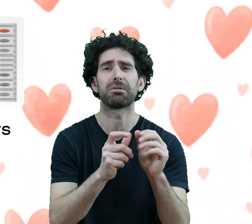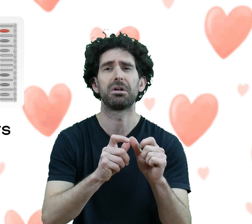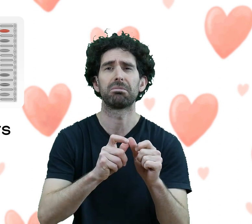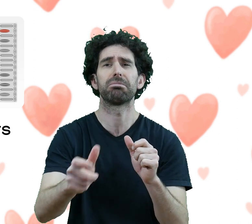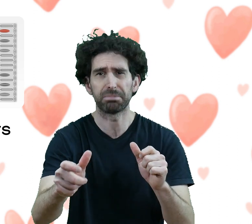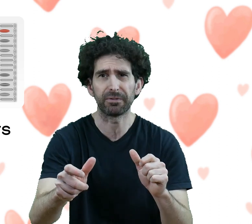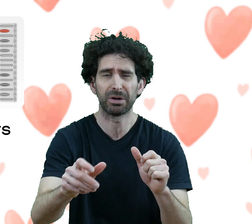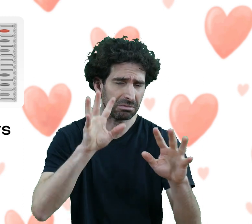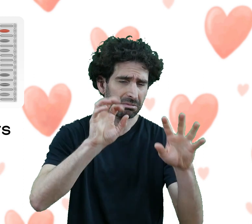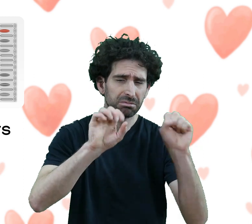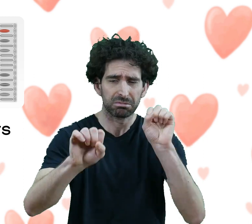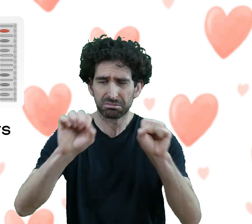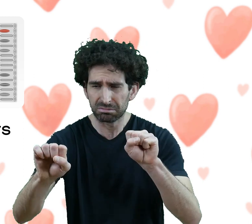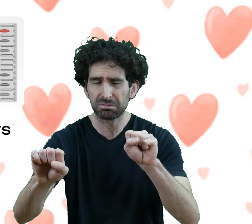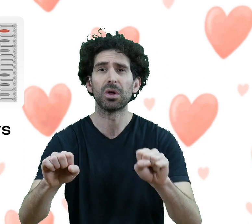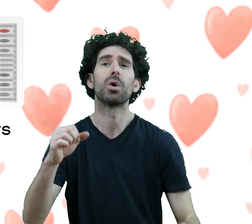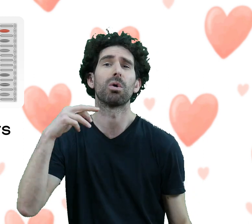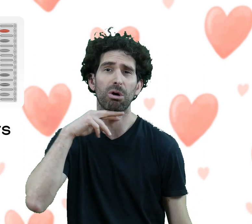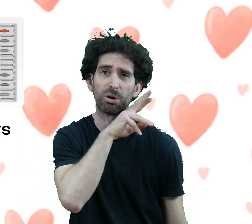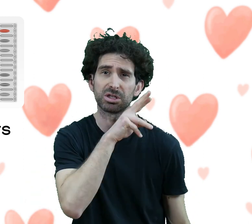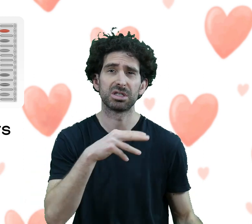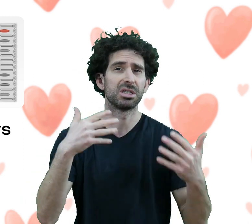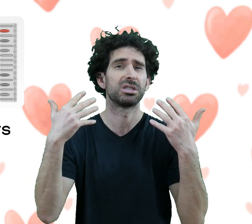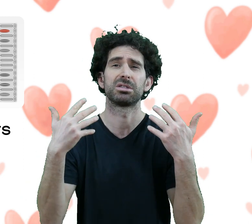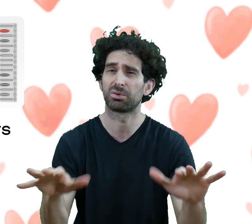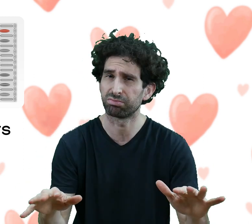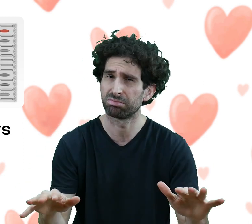Du coup, le sonneur ne distingue que le rose seulement.